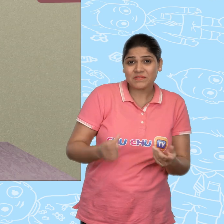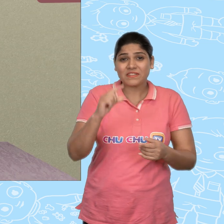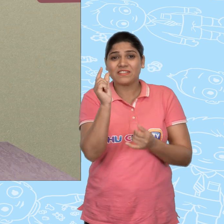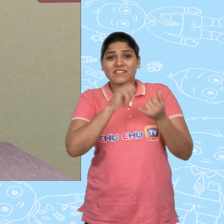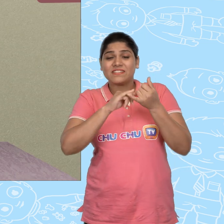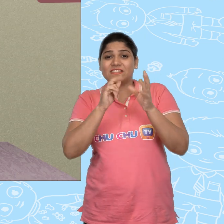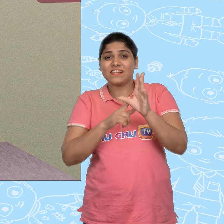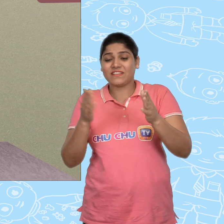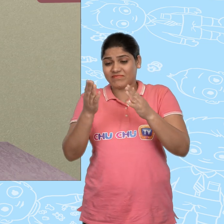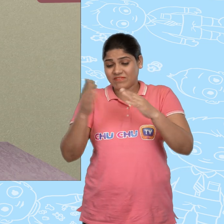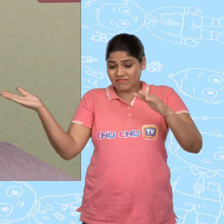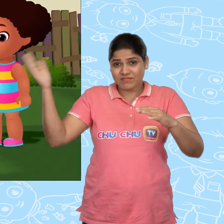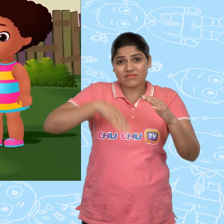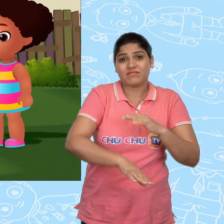बस तभी, Cusslyअंदर आया.